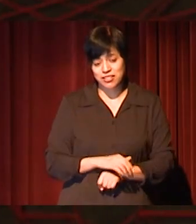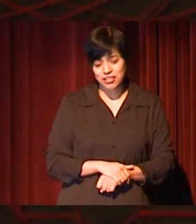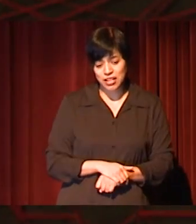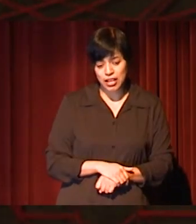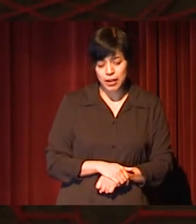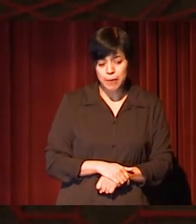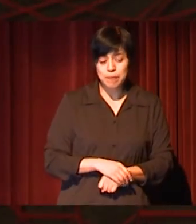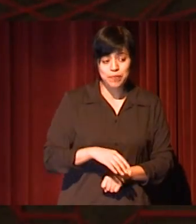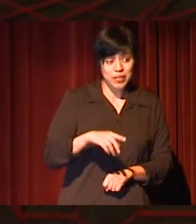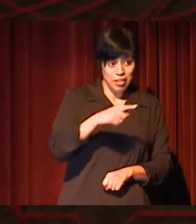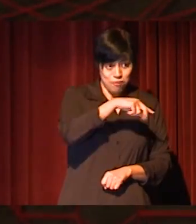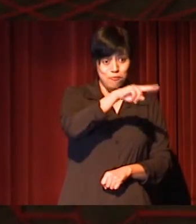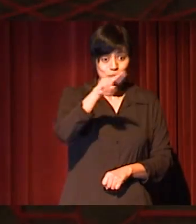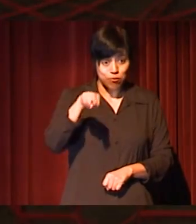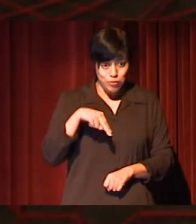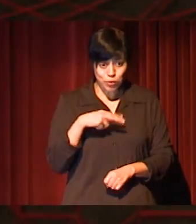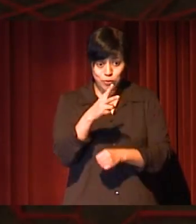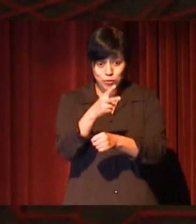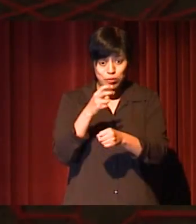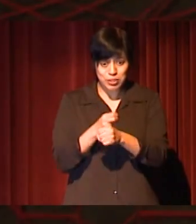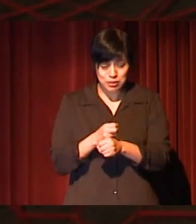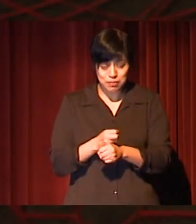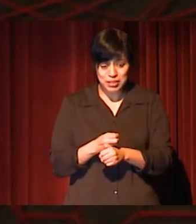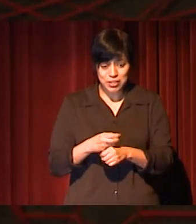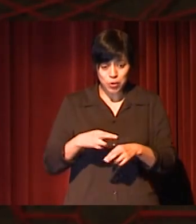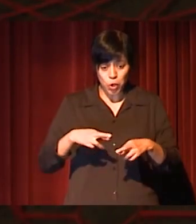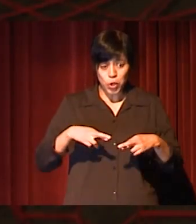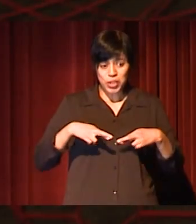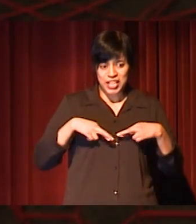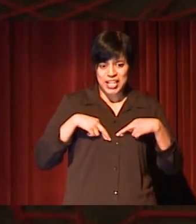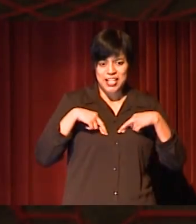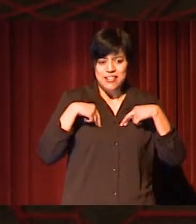Seamos ese movimiento, que le devuelve a los maestros su lugar.